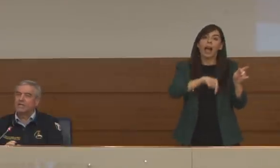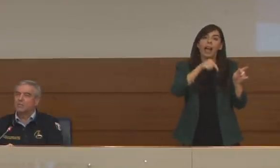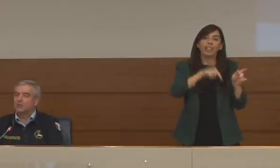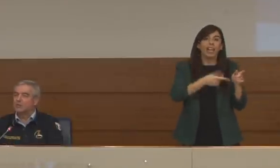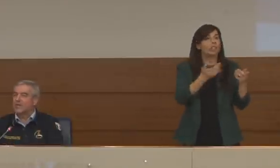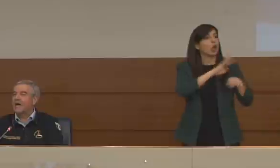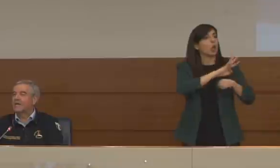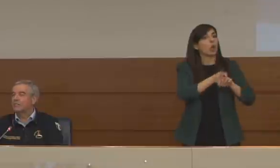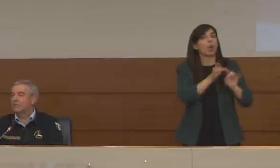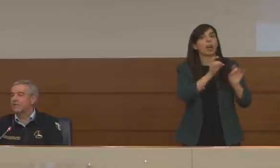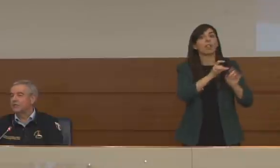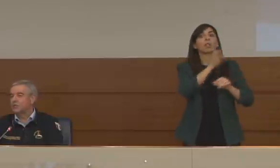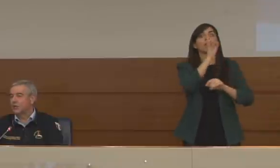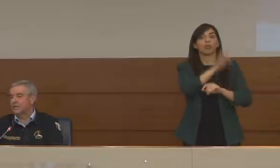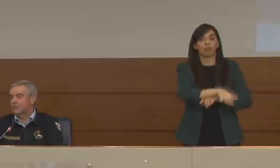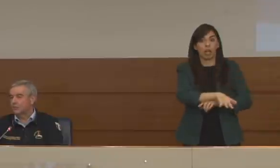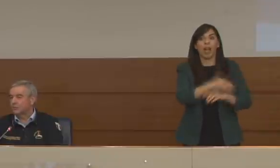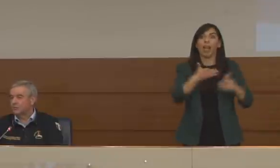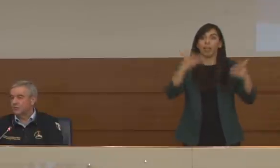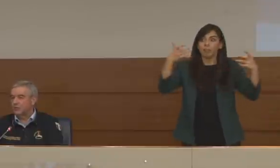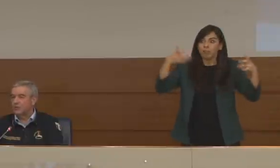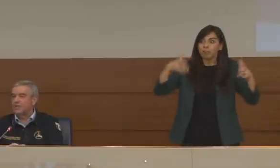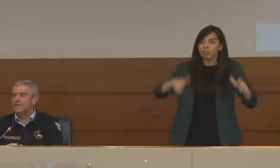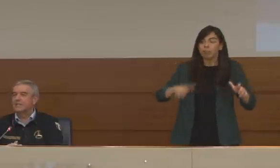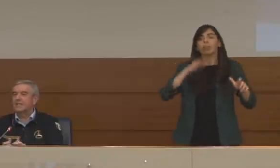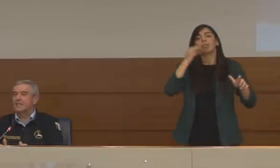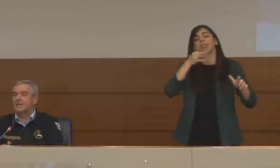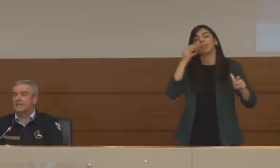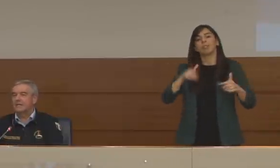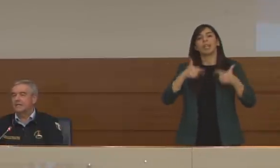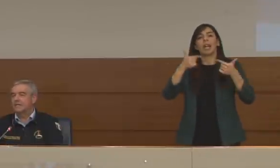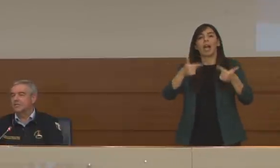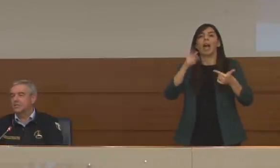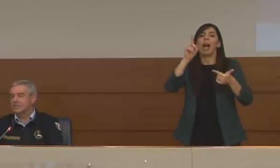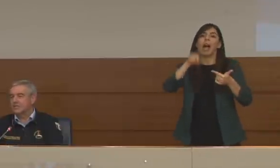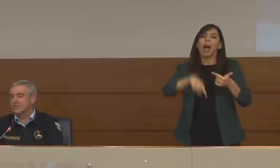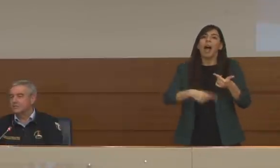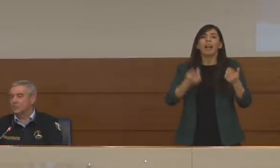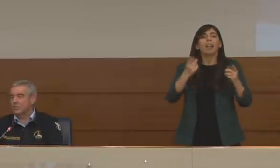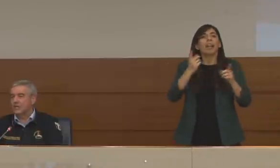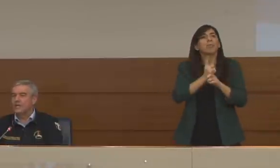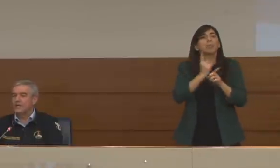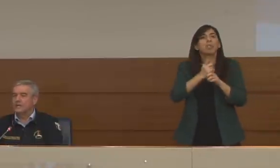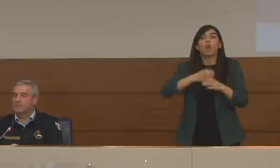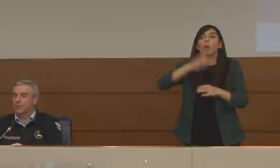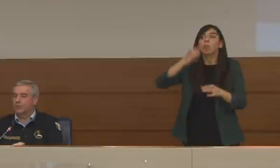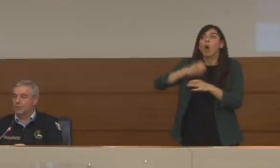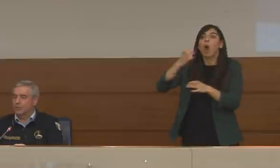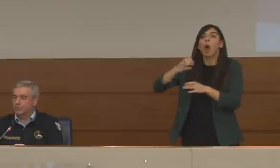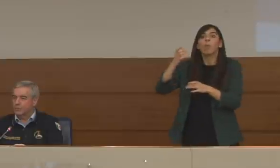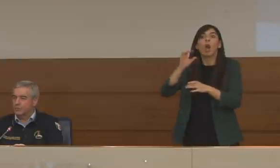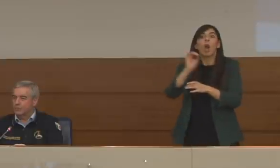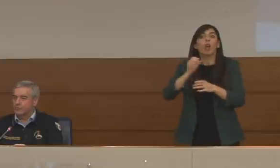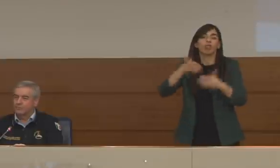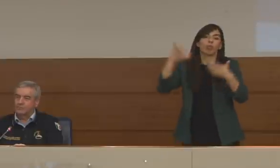porterà anche un beneficio, anche sotto il profilo della esigenza di disporre di bombole di ossigeno.